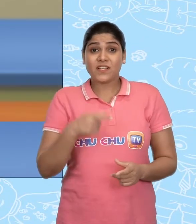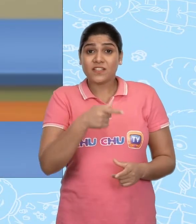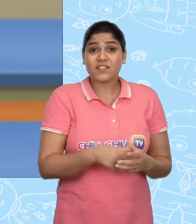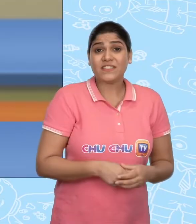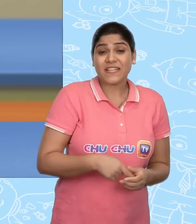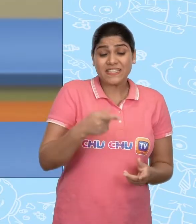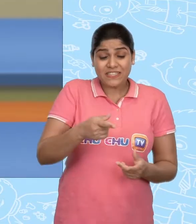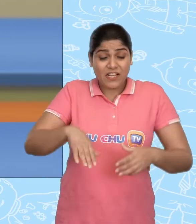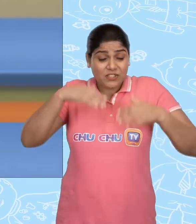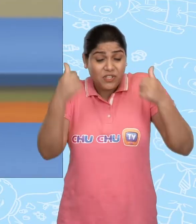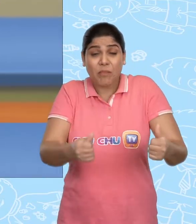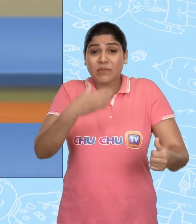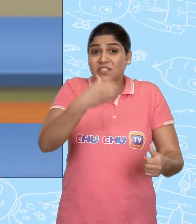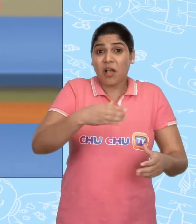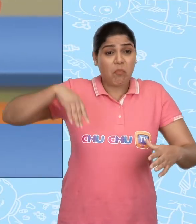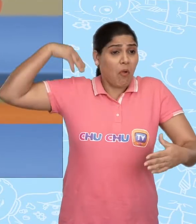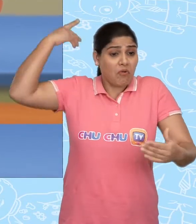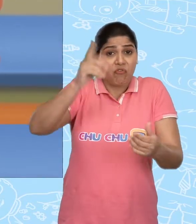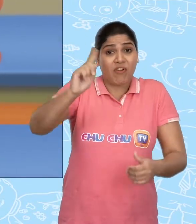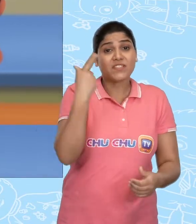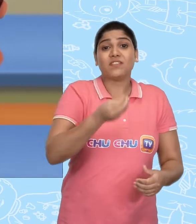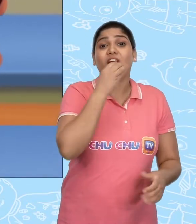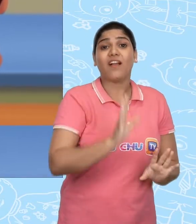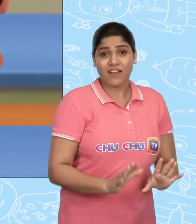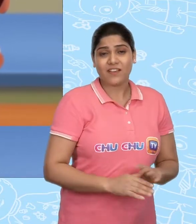दरसल मैने इतना अच्छा pizza पहली बार खाया है